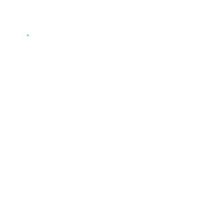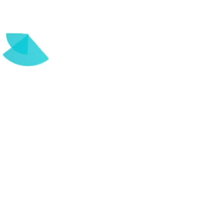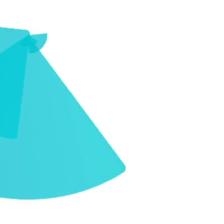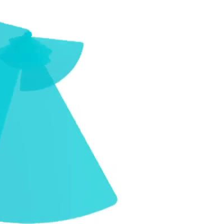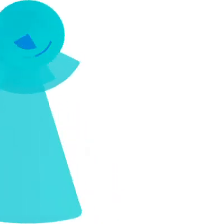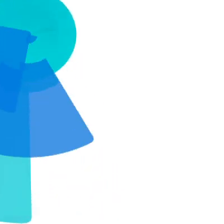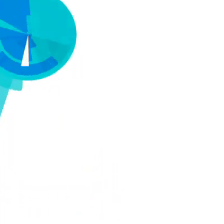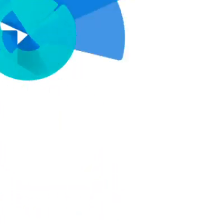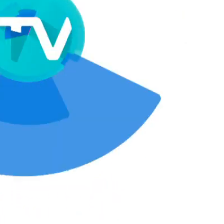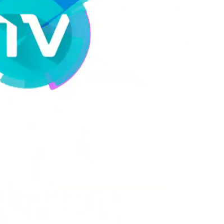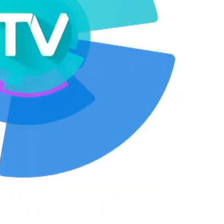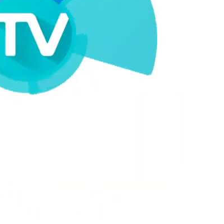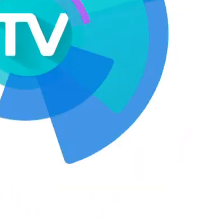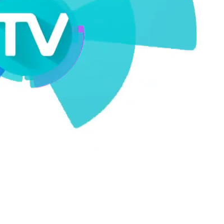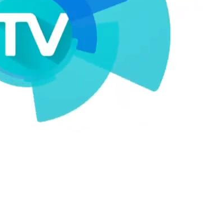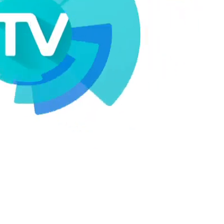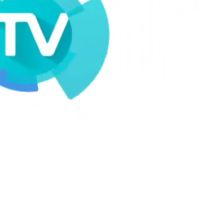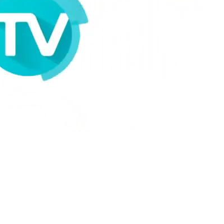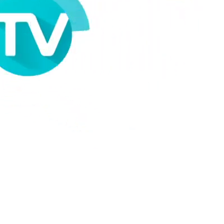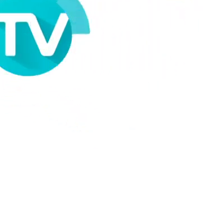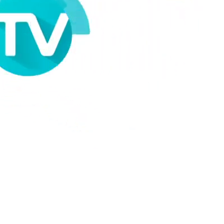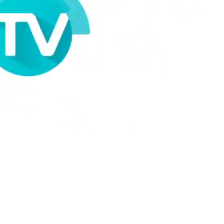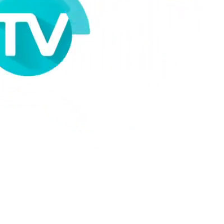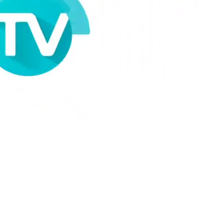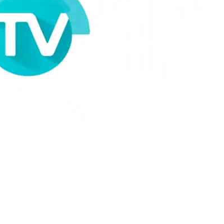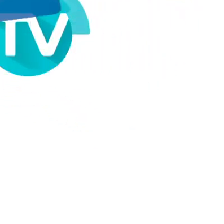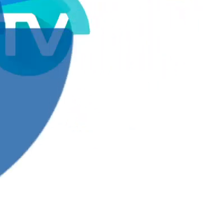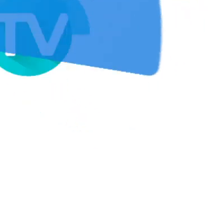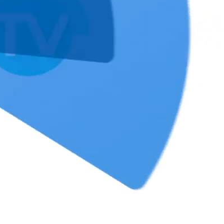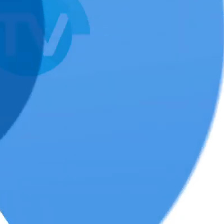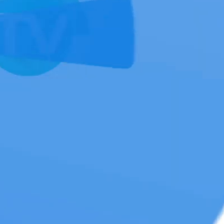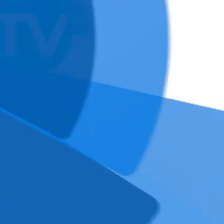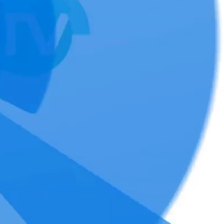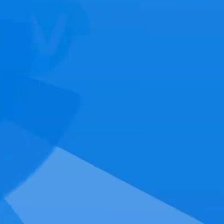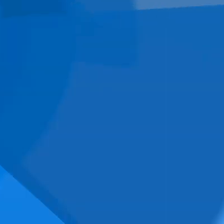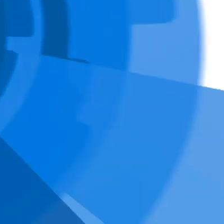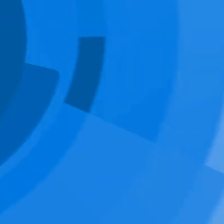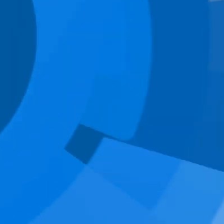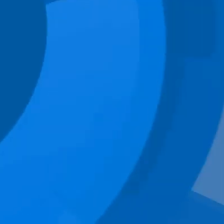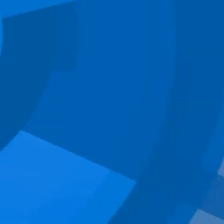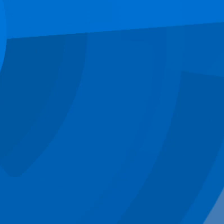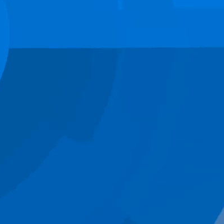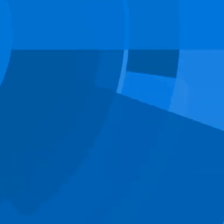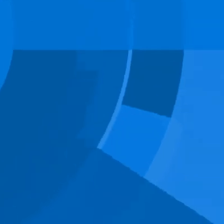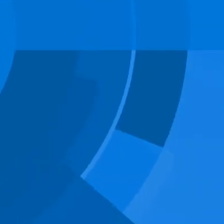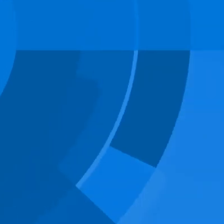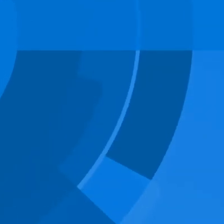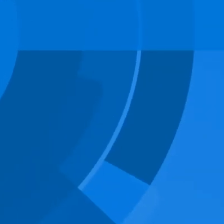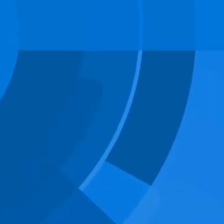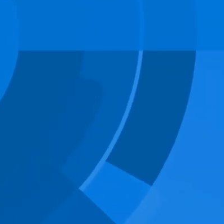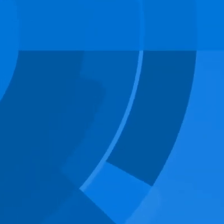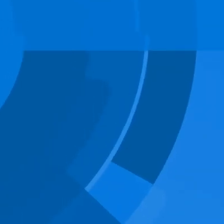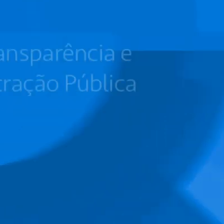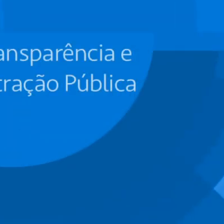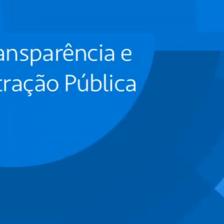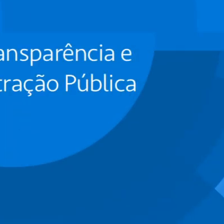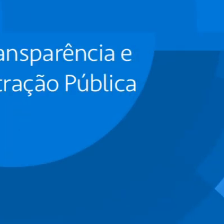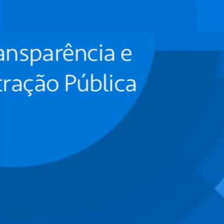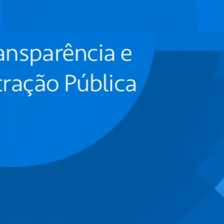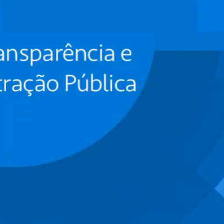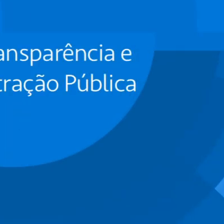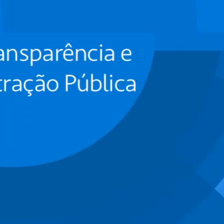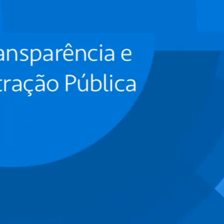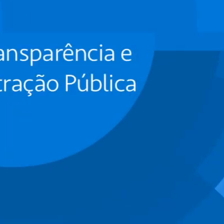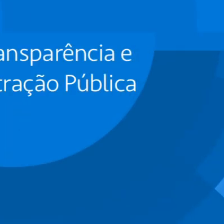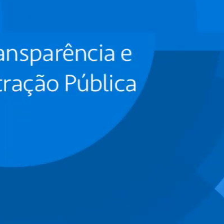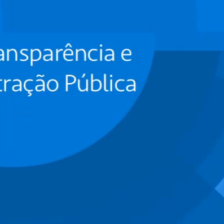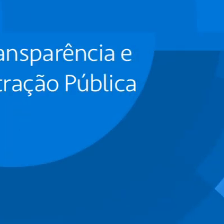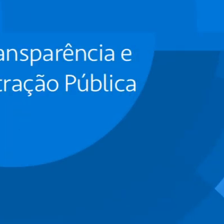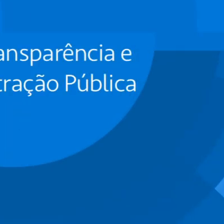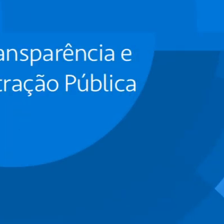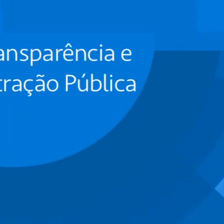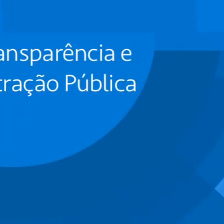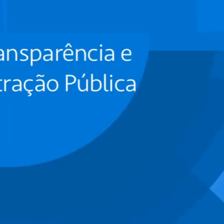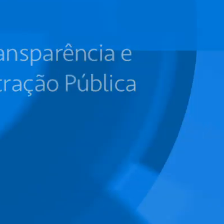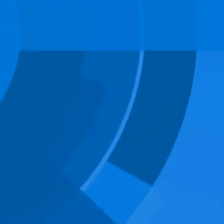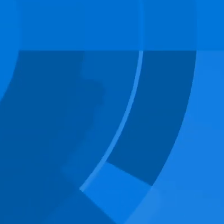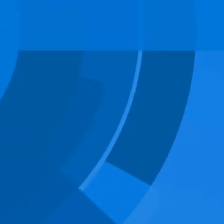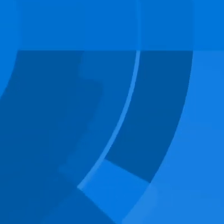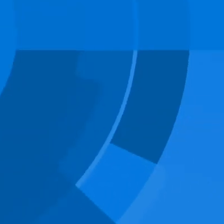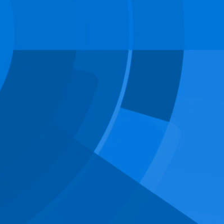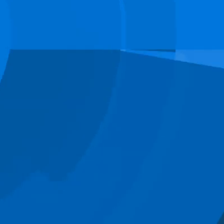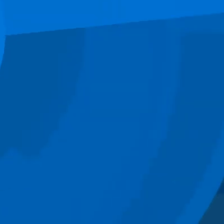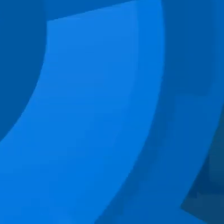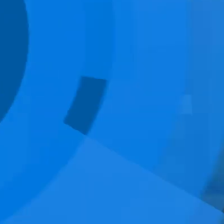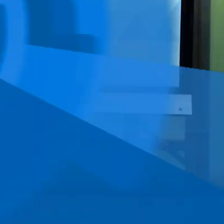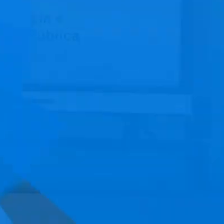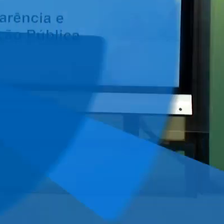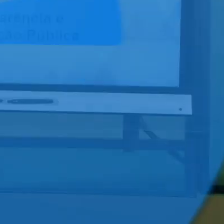[MÚSICA]